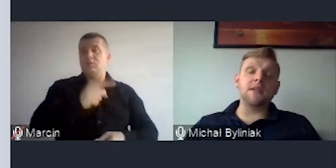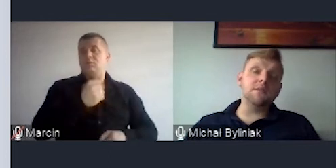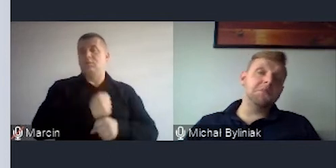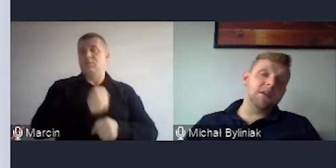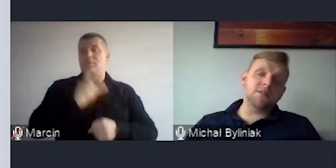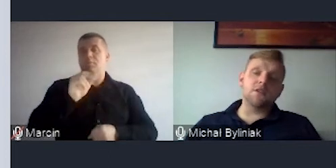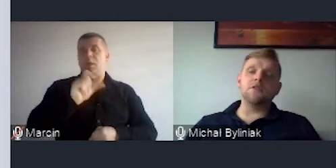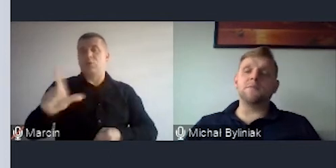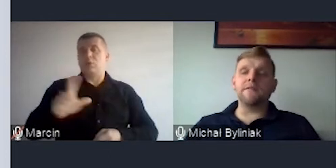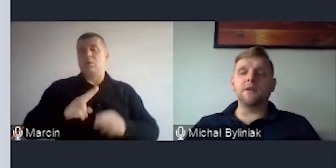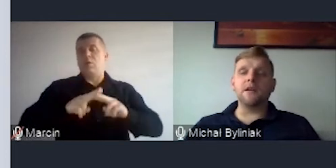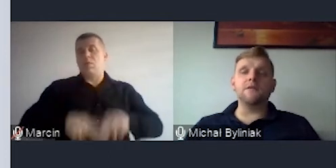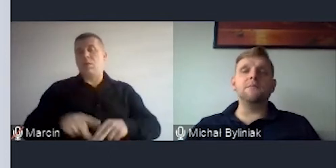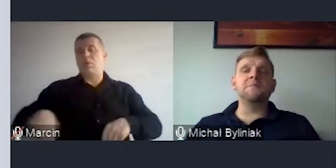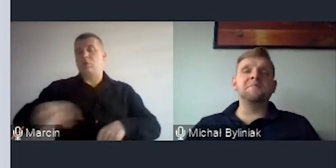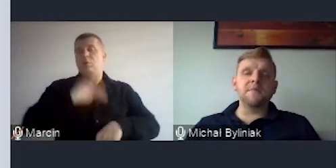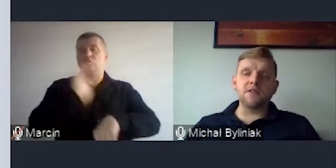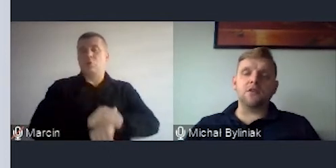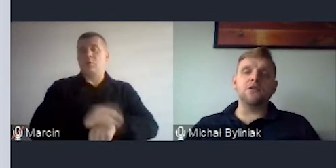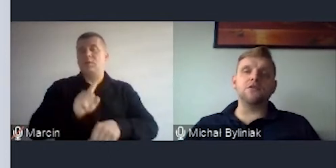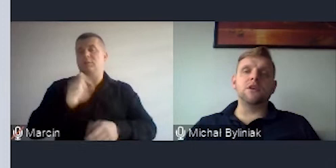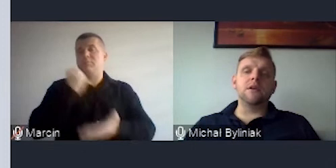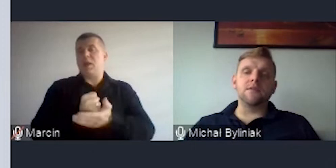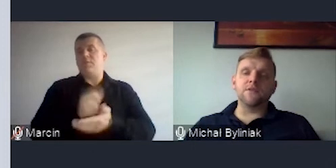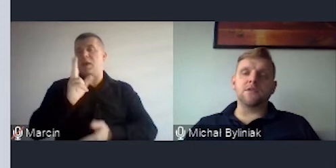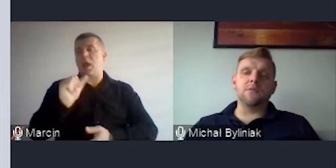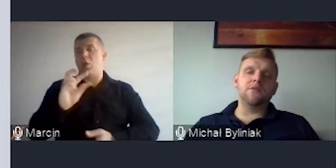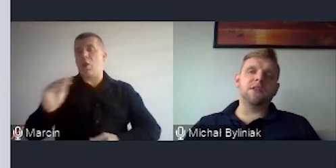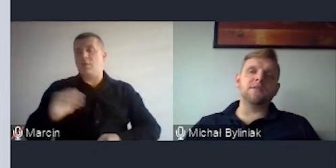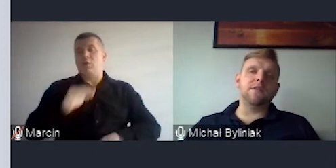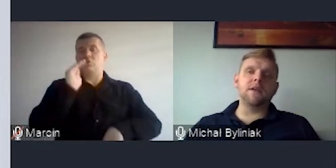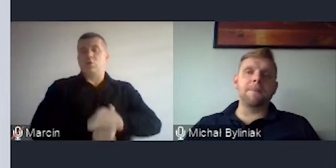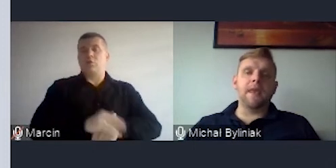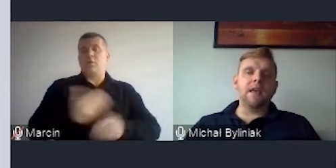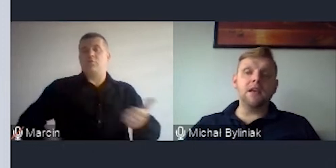Poza tym, zgodność z prawem krajowym, zgodność z wnioskiem o dofinansowanie